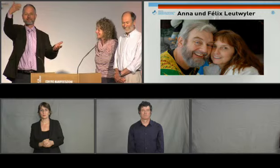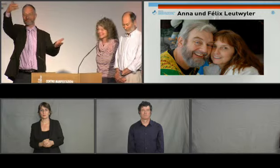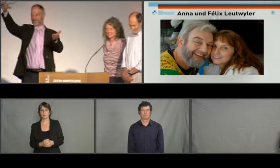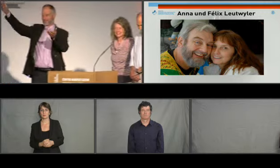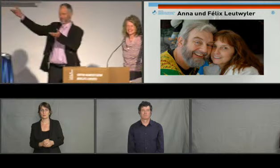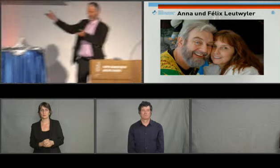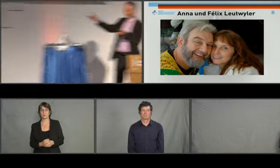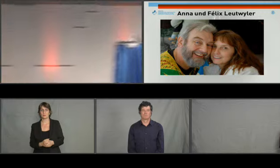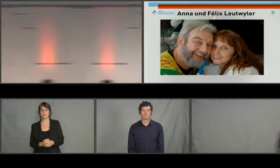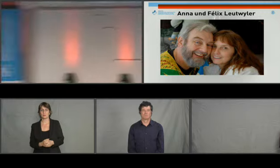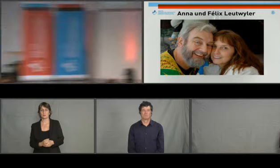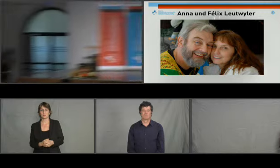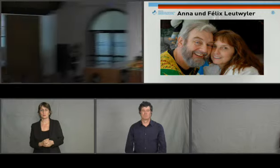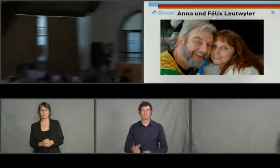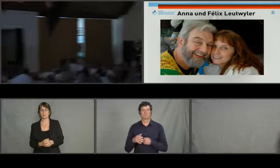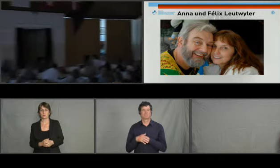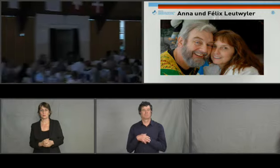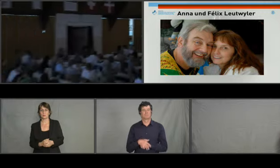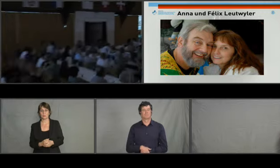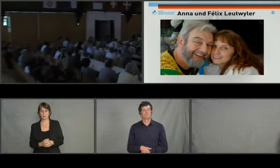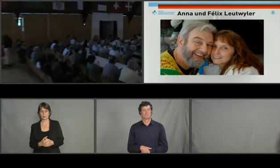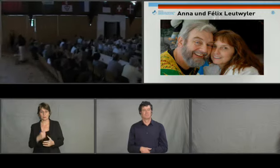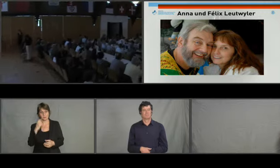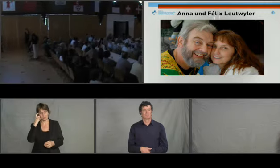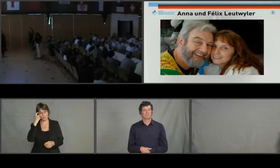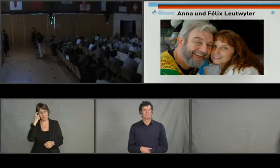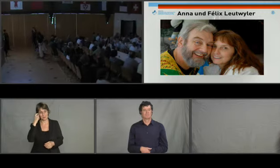Darf ich euch beide nach vorne bitten.